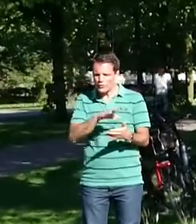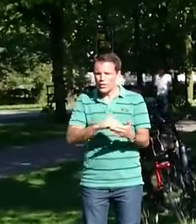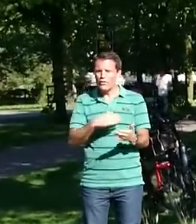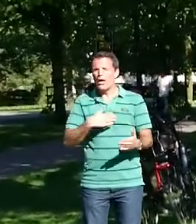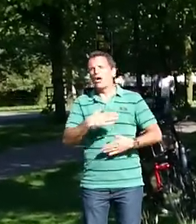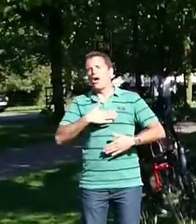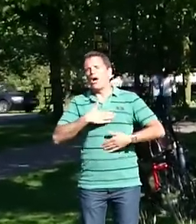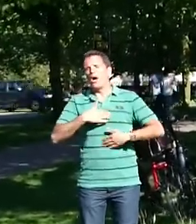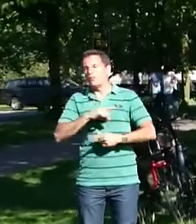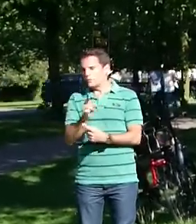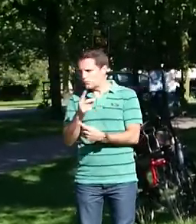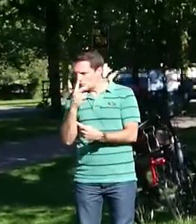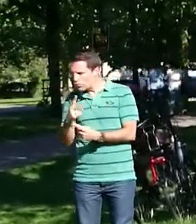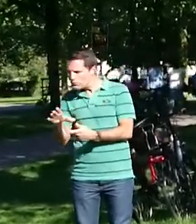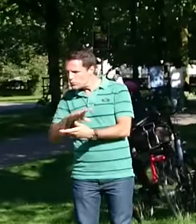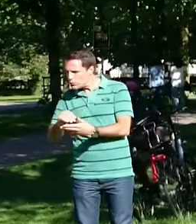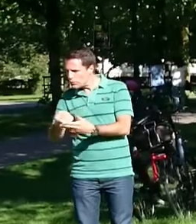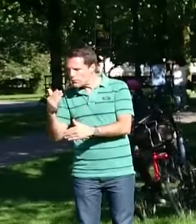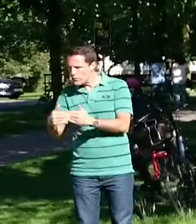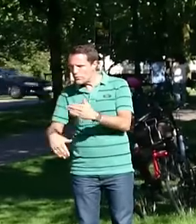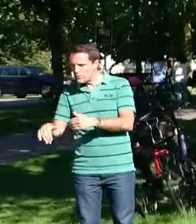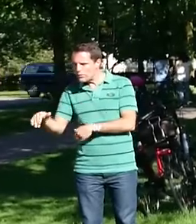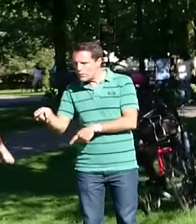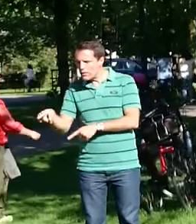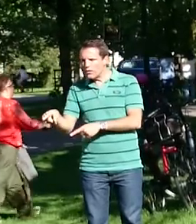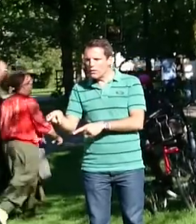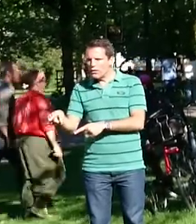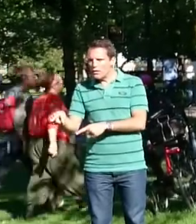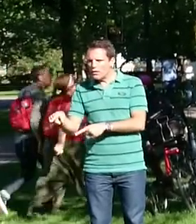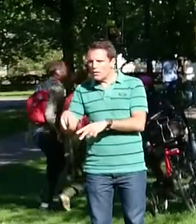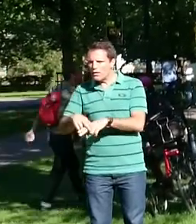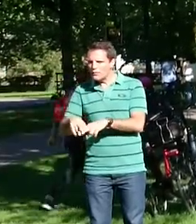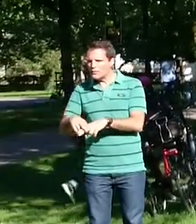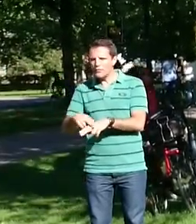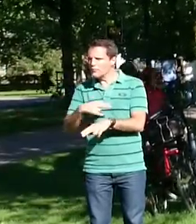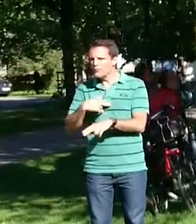Men sedan när jag såg slutresultatet så var det som att jag kände att vi inte hade kommit in.